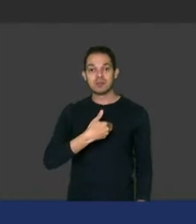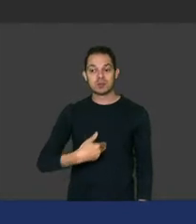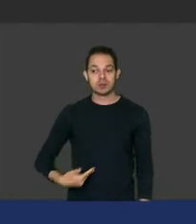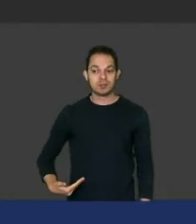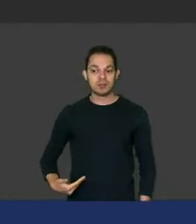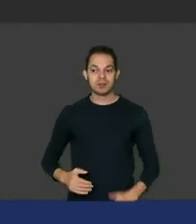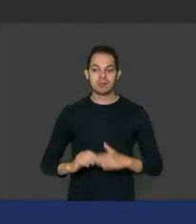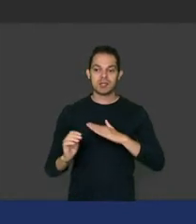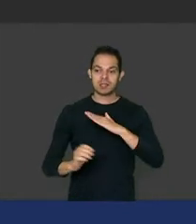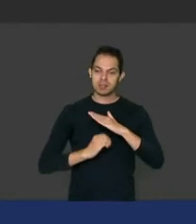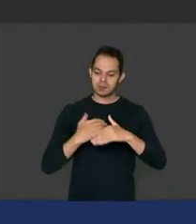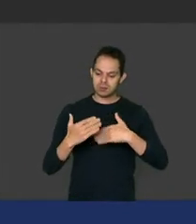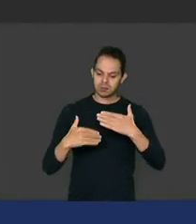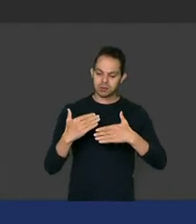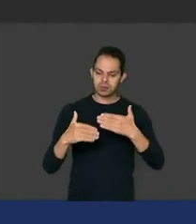GENTE ESTÁ FALANDO DE LICENÇAS PÚBLICAS PARA